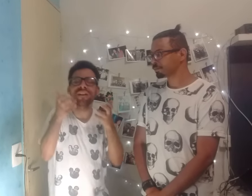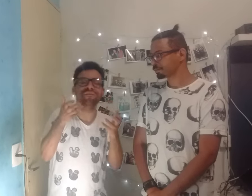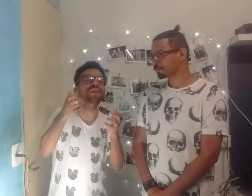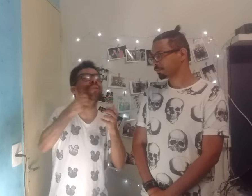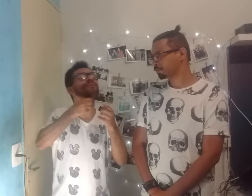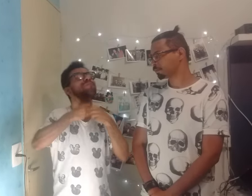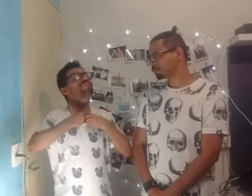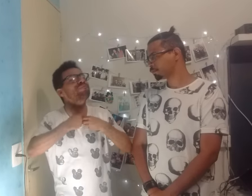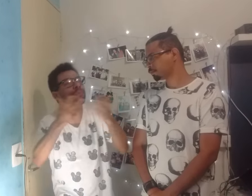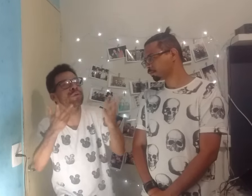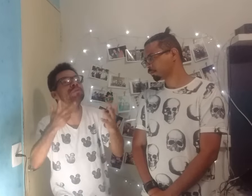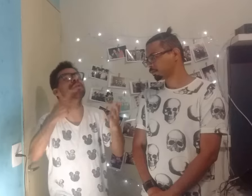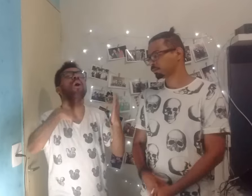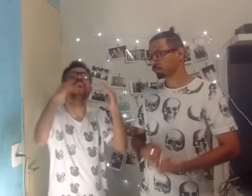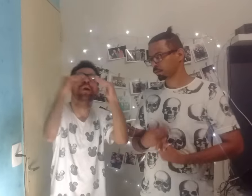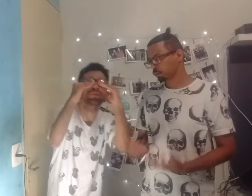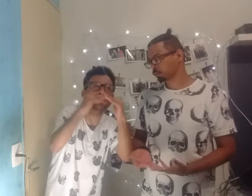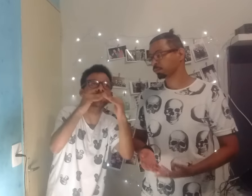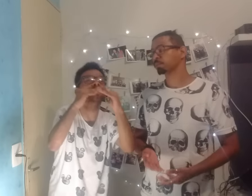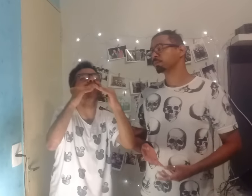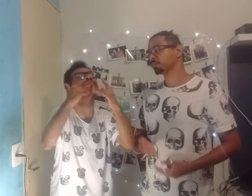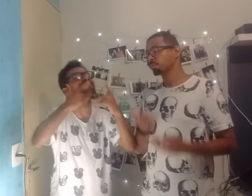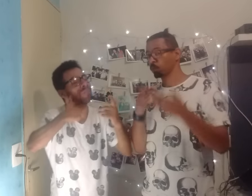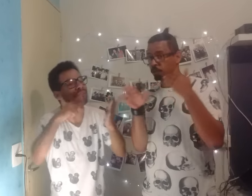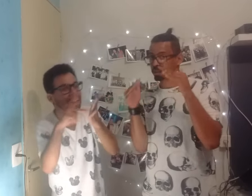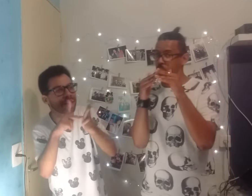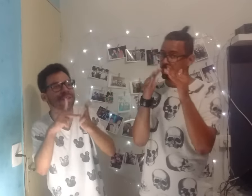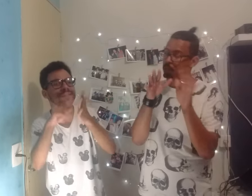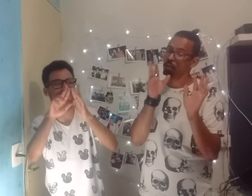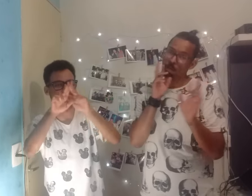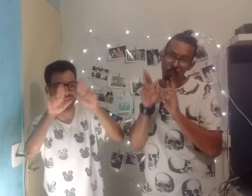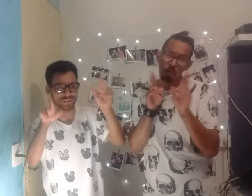quer fala conta comentário .. concorda ou verdade responde